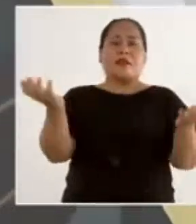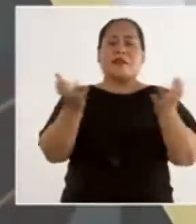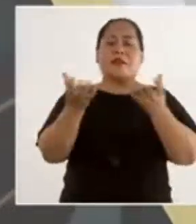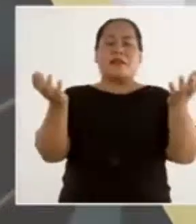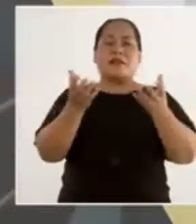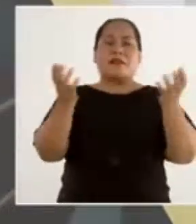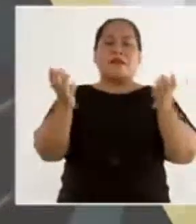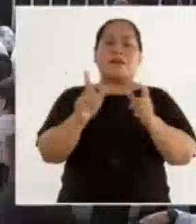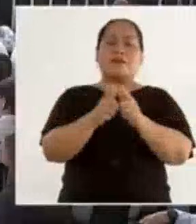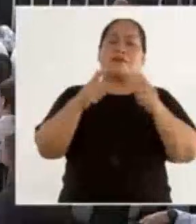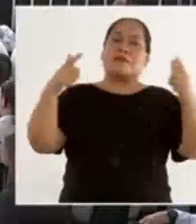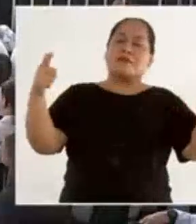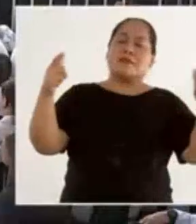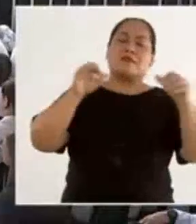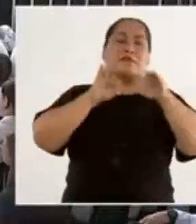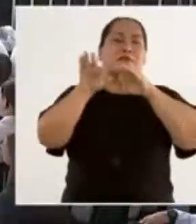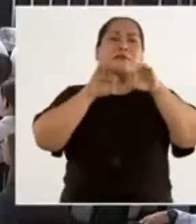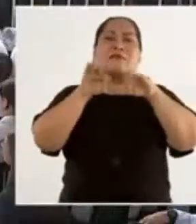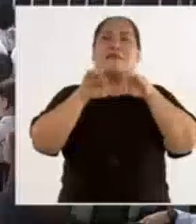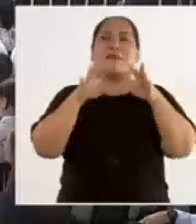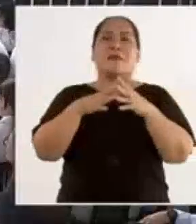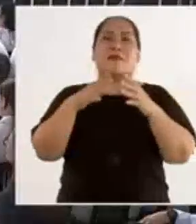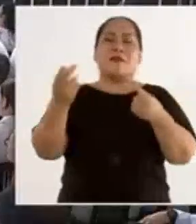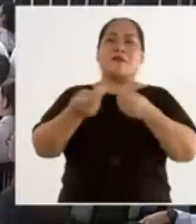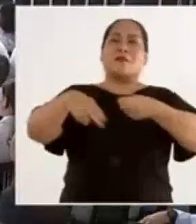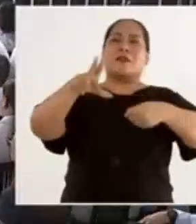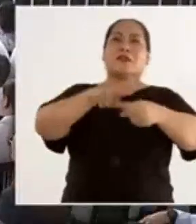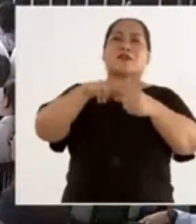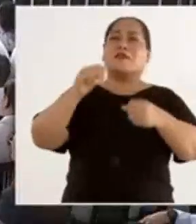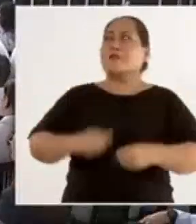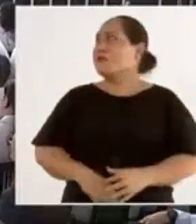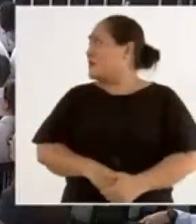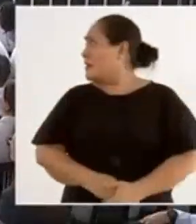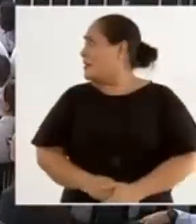la presidenta que parte de mi formación como internista la hice aquí en Tabasco. També soy